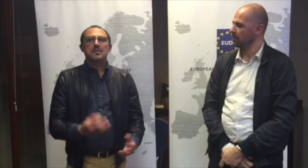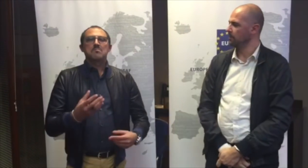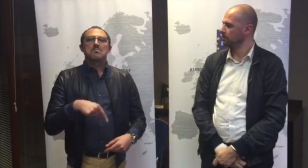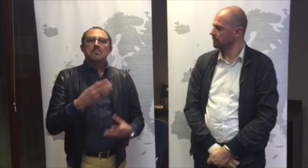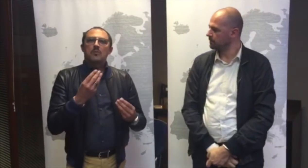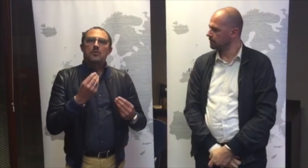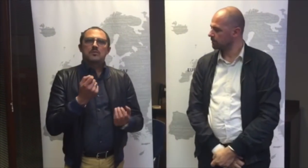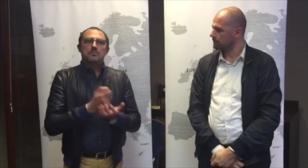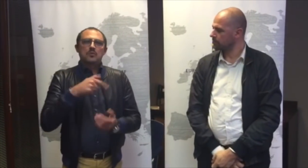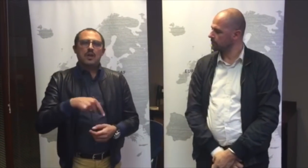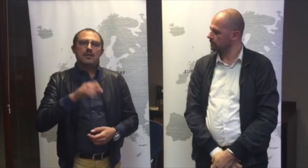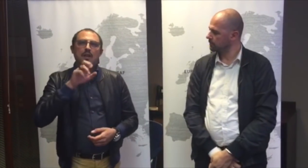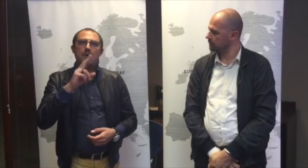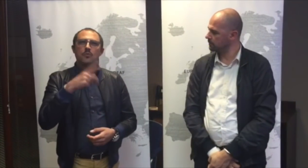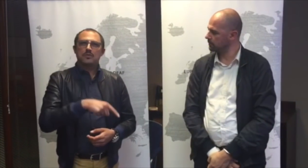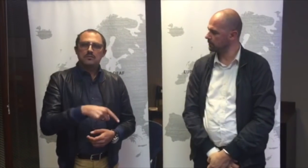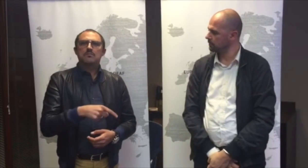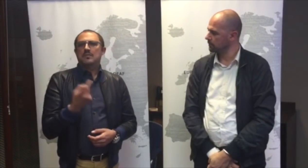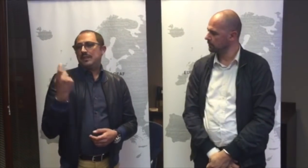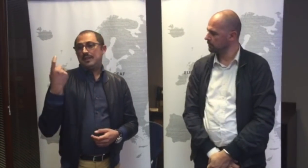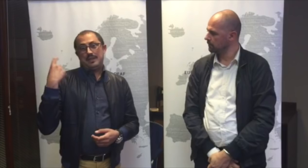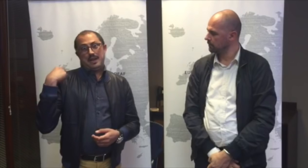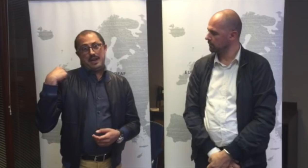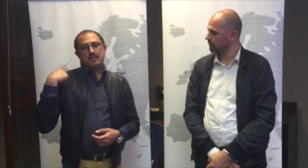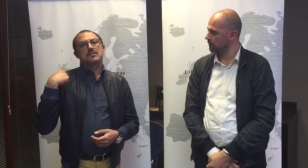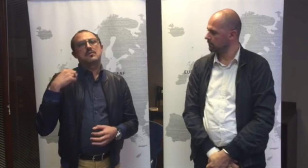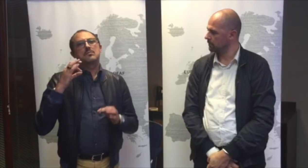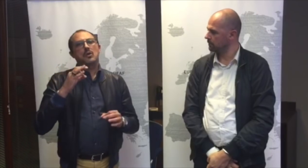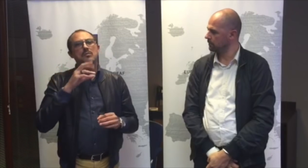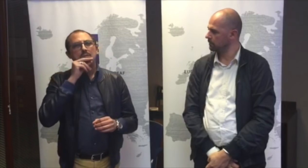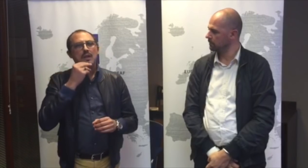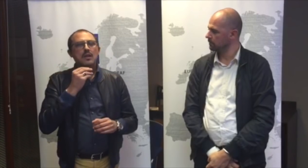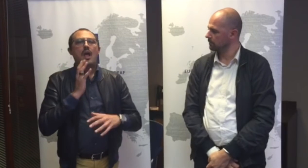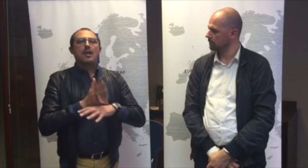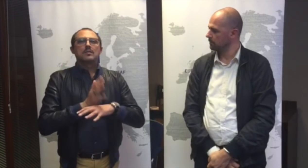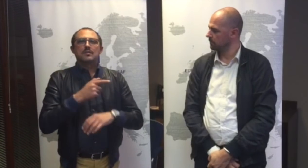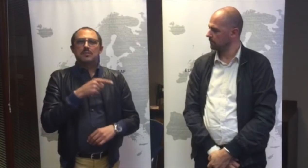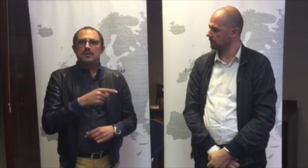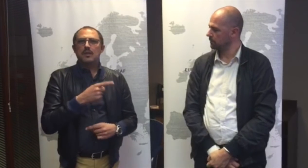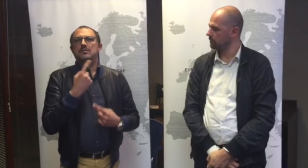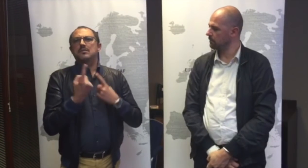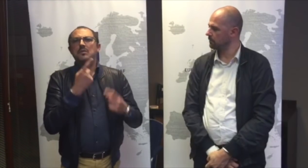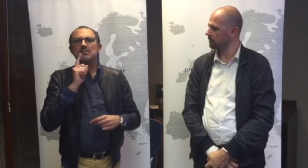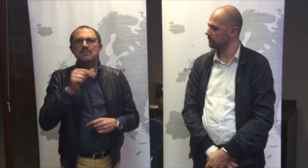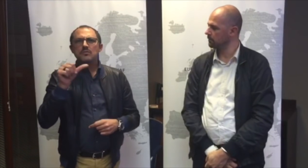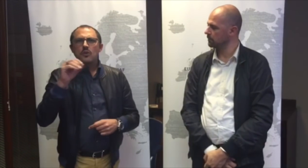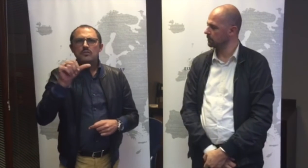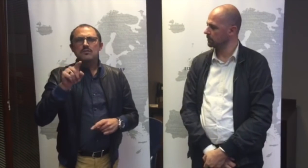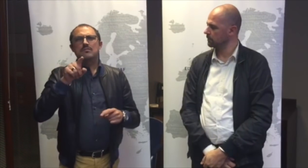E' stato molto importante per l'EUD, l'Assemblea di ieri si è parlato sull'accessibilità in particolare sul SOS,